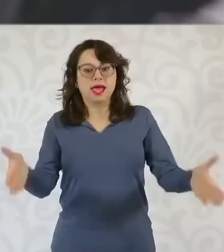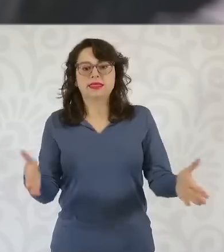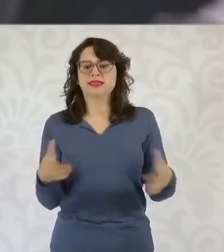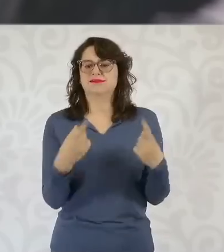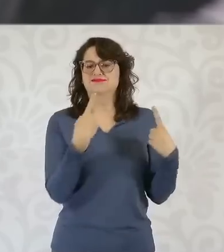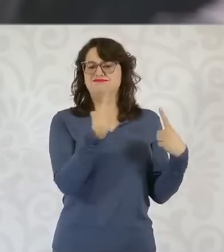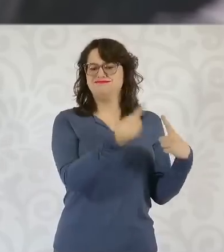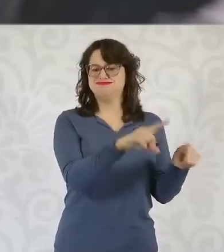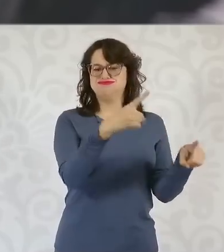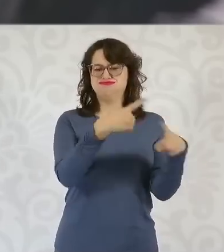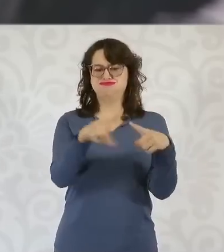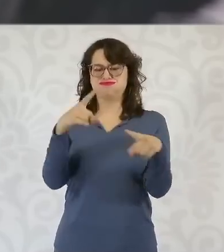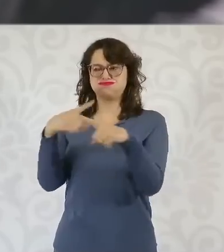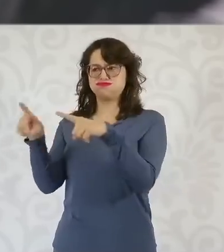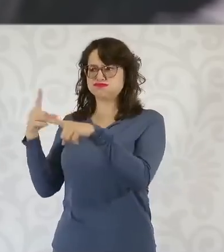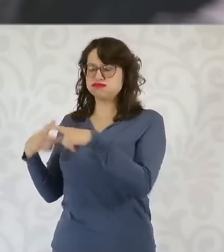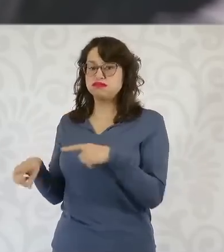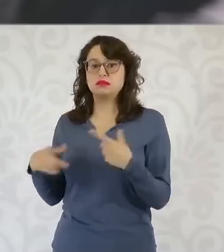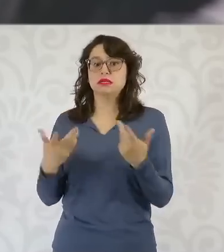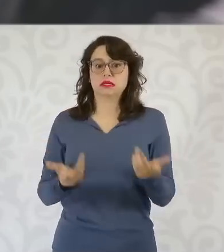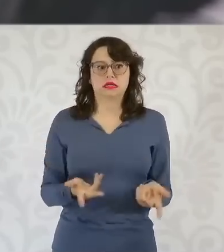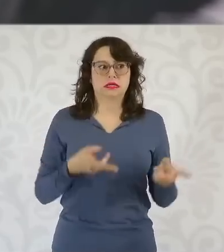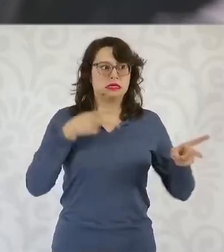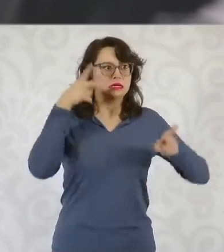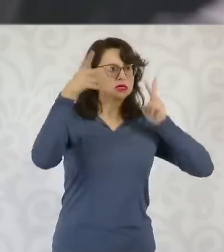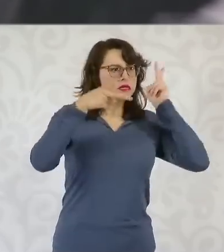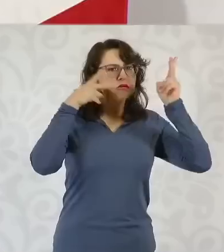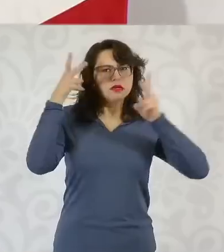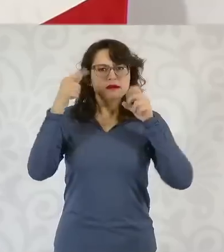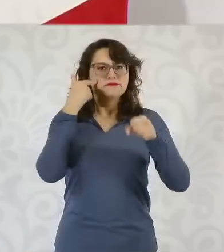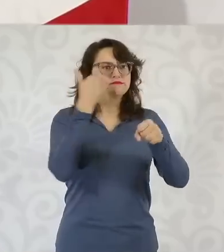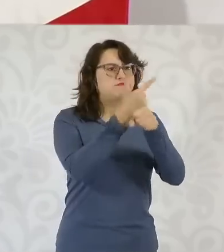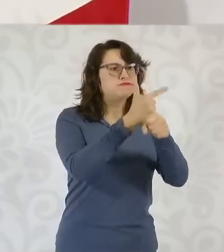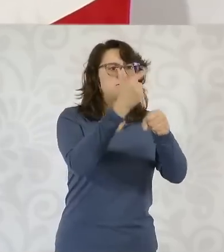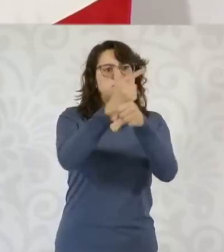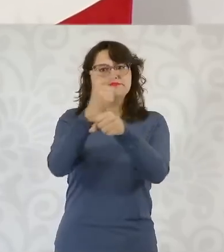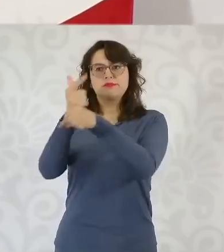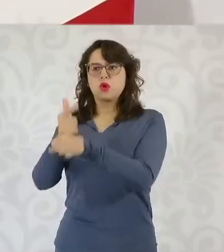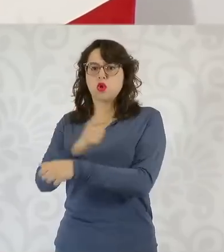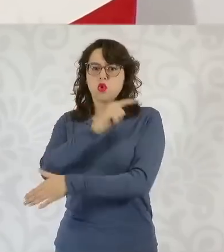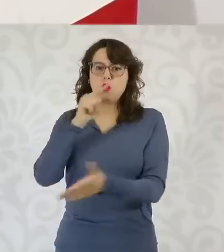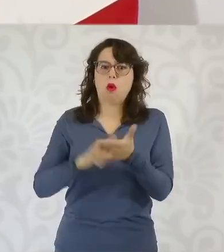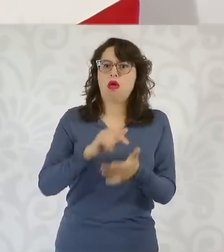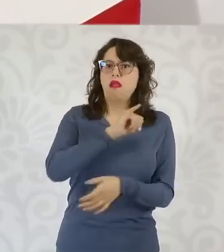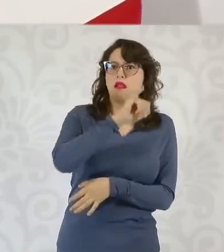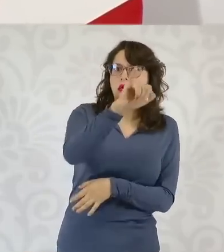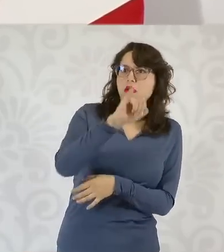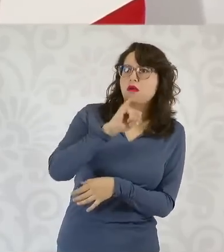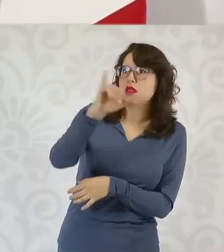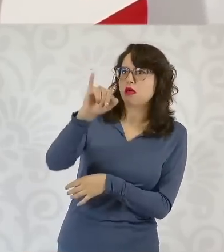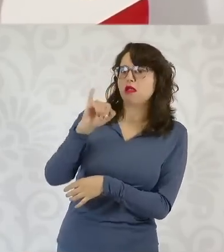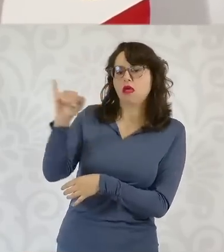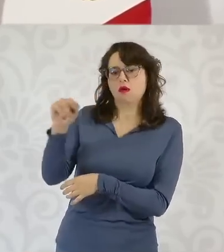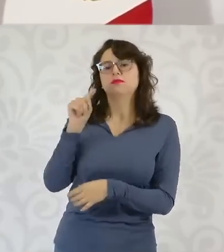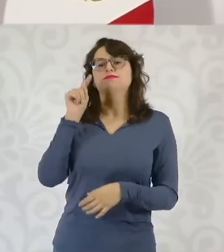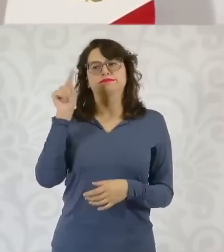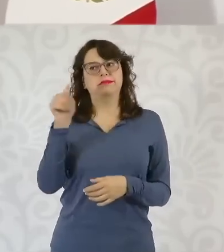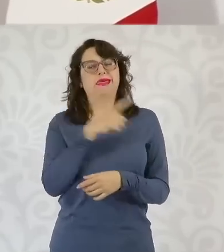que hemos estado visitando particularmente las zonas más vulnerables del país Entonces es un